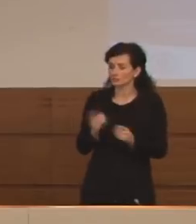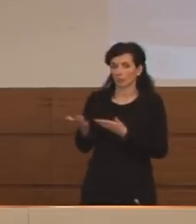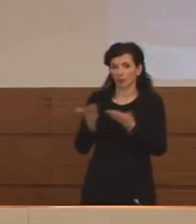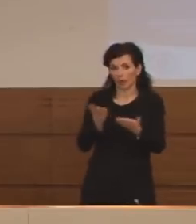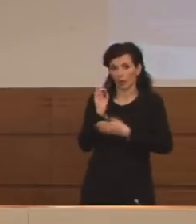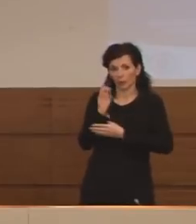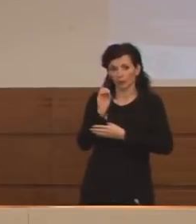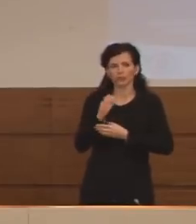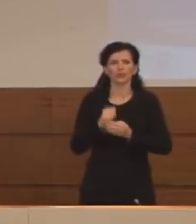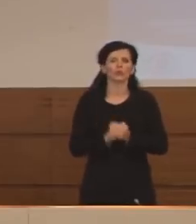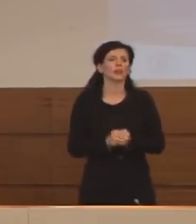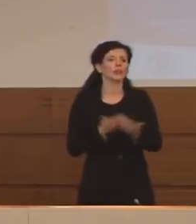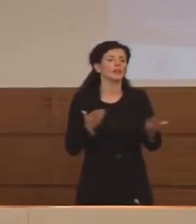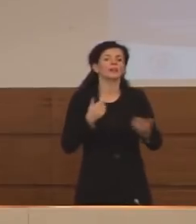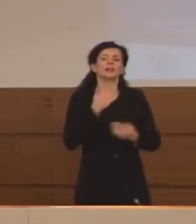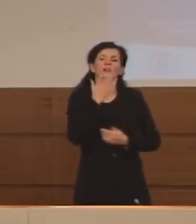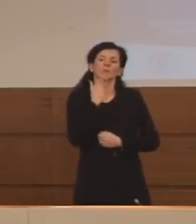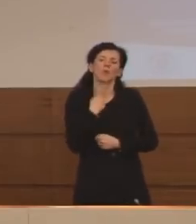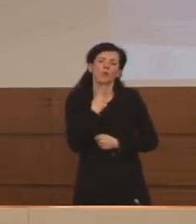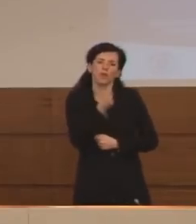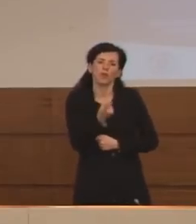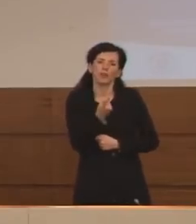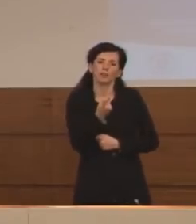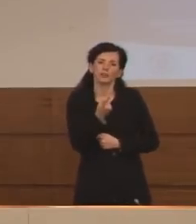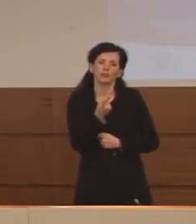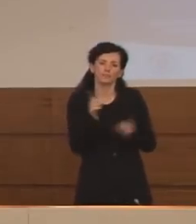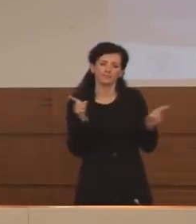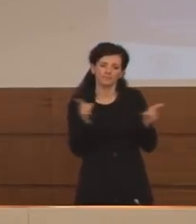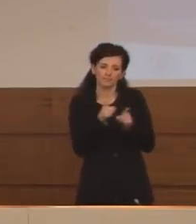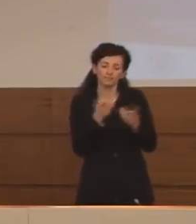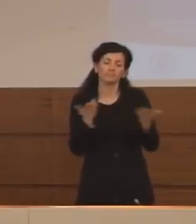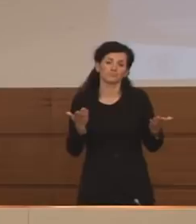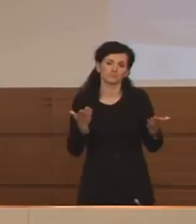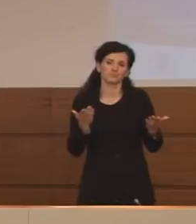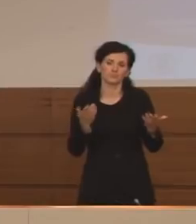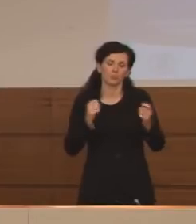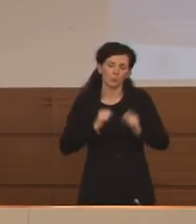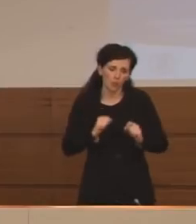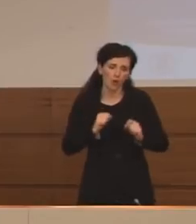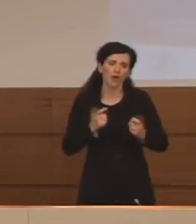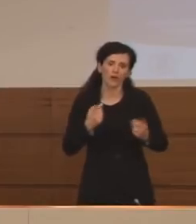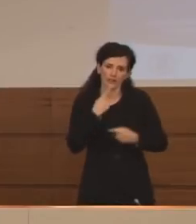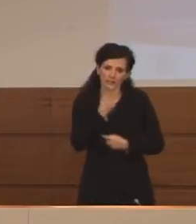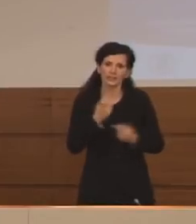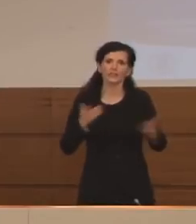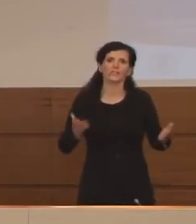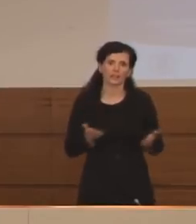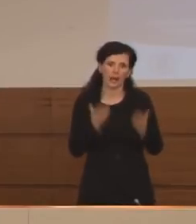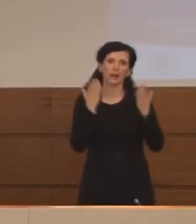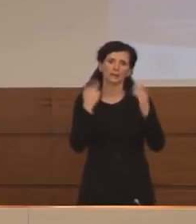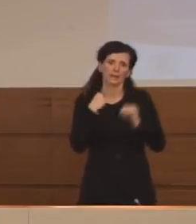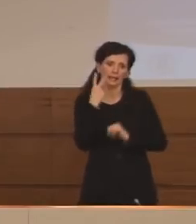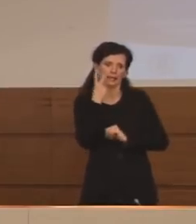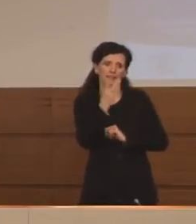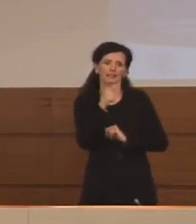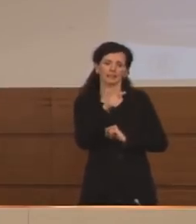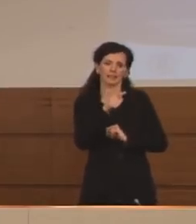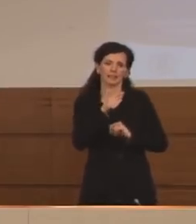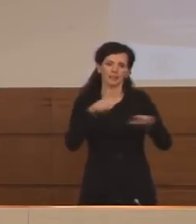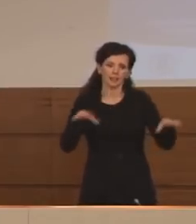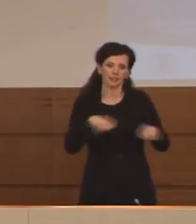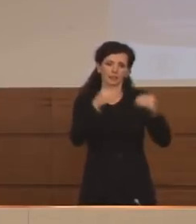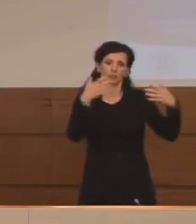Solo per dire che finalmente sembra che si inizi a vedere una dimuzione nel numero di nuovi casi